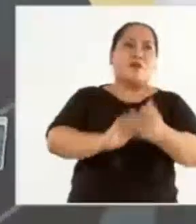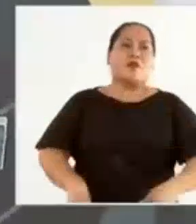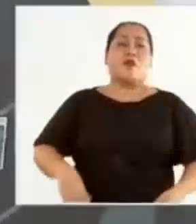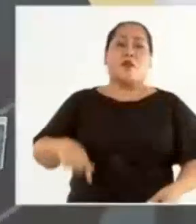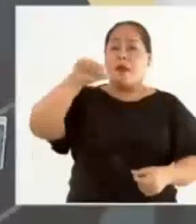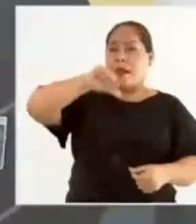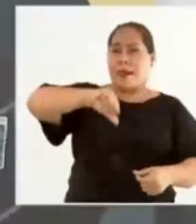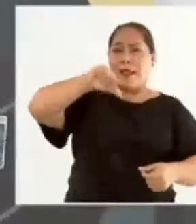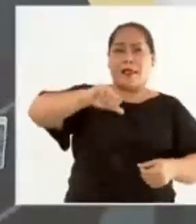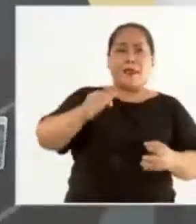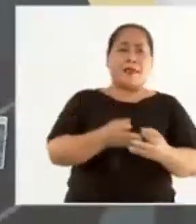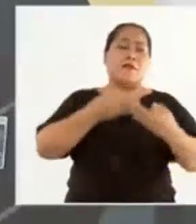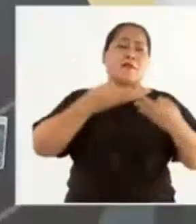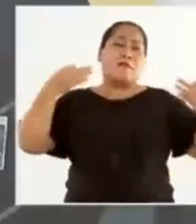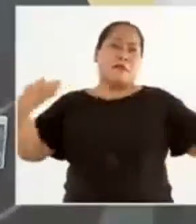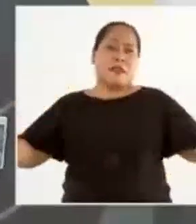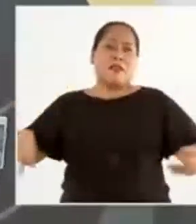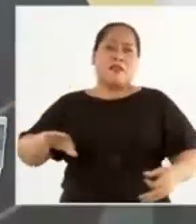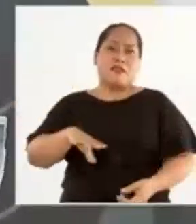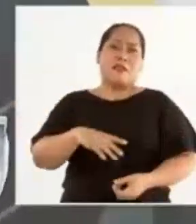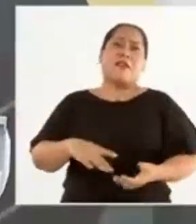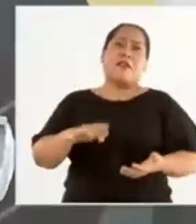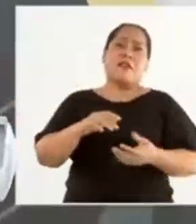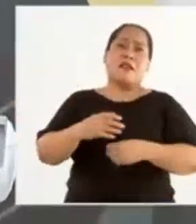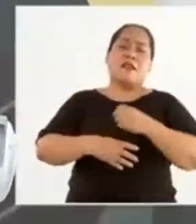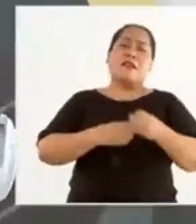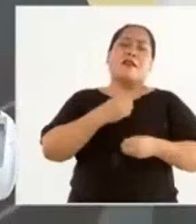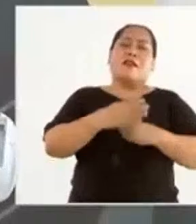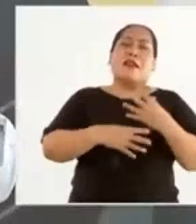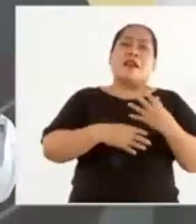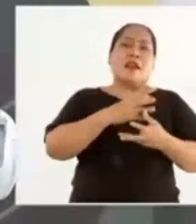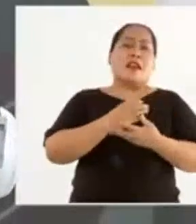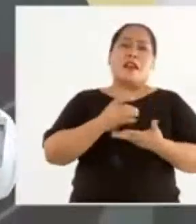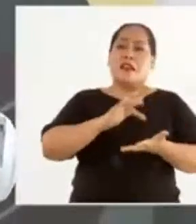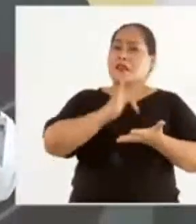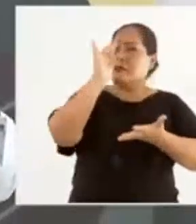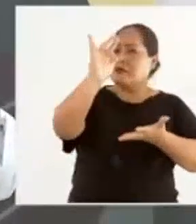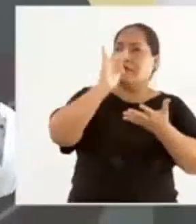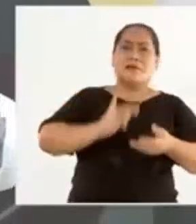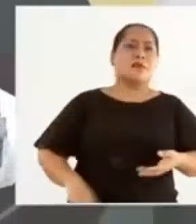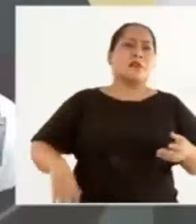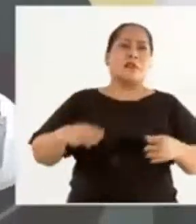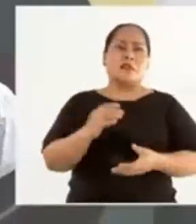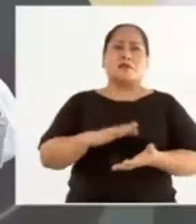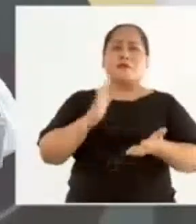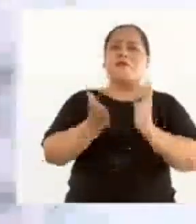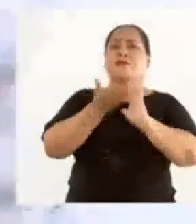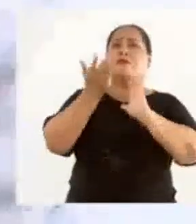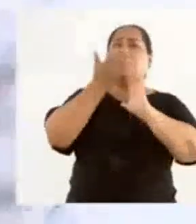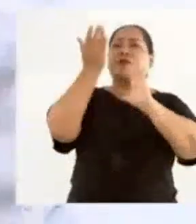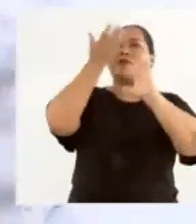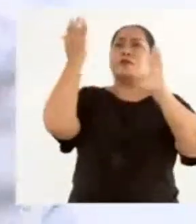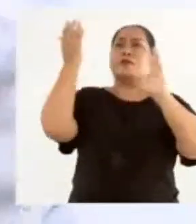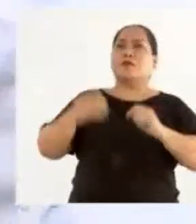y un pueblo comprometido. Estamos construyendo juntas y juntos un verdadero segundo piso de la